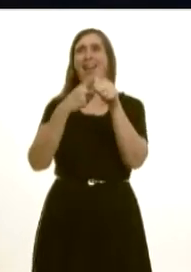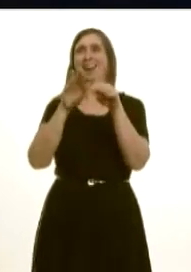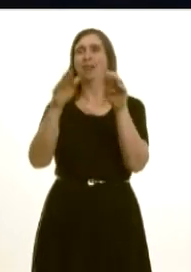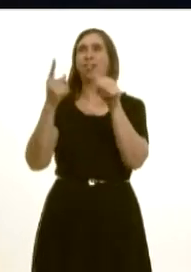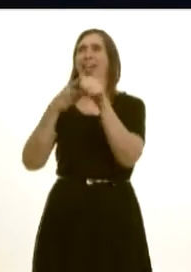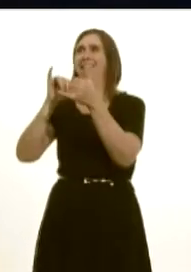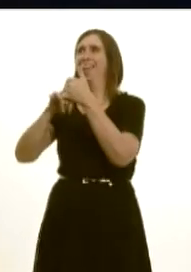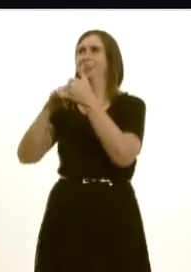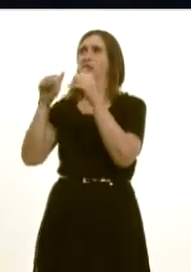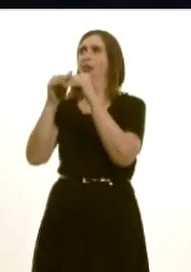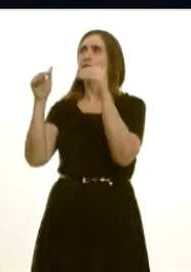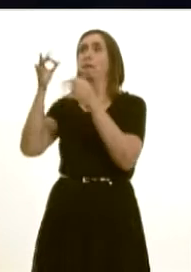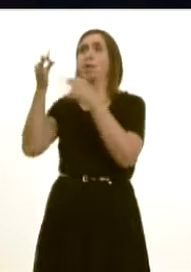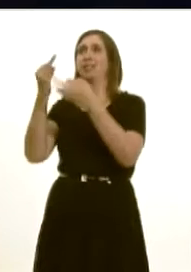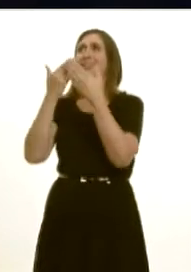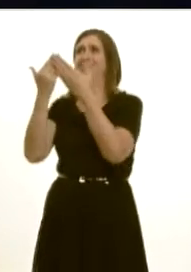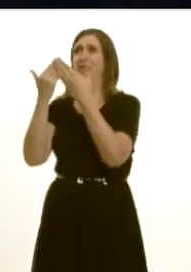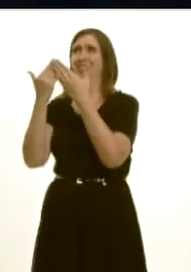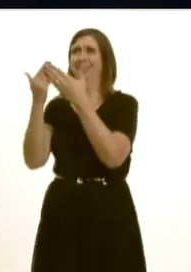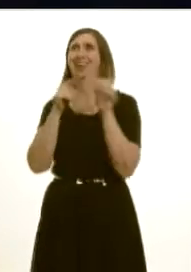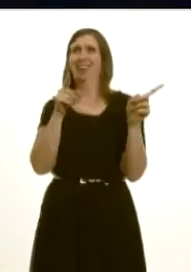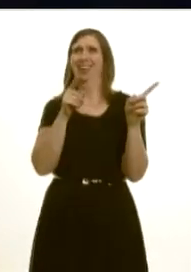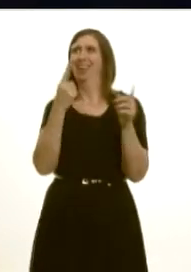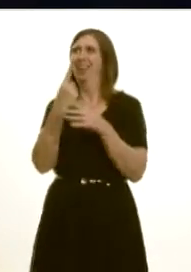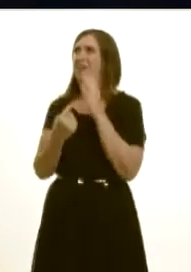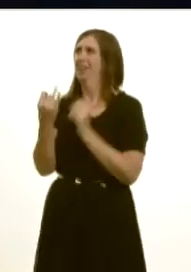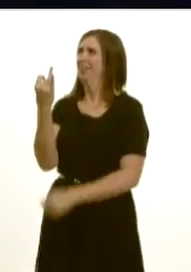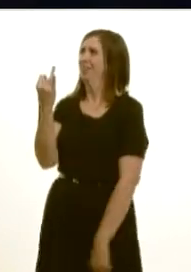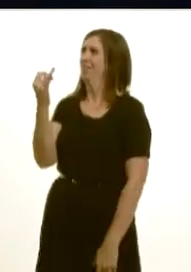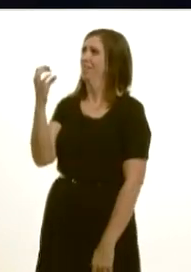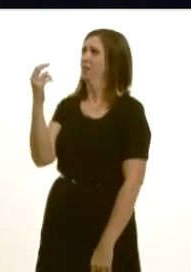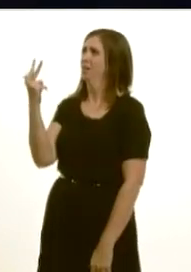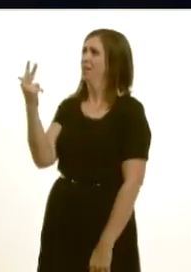o 36,000 o ymgeiswyr ar gyfer Lefel A ac AS mewn astudiaethau gwleidyddol ym Mhrydain